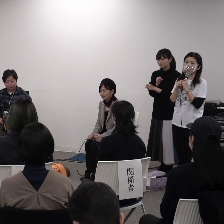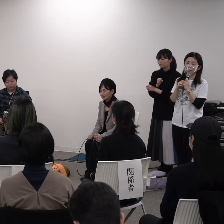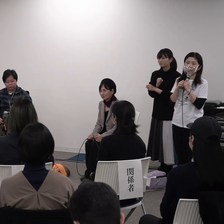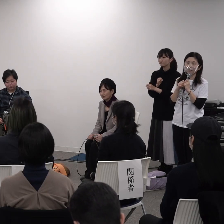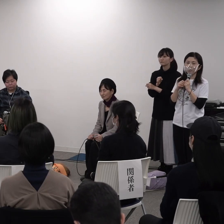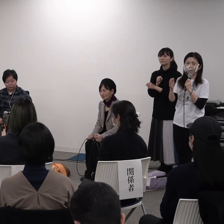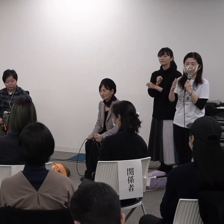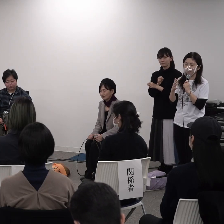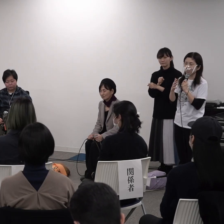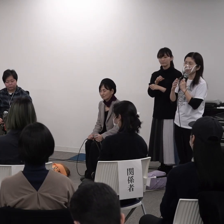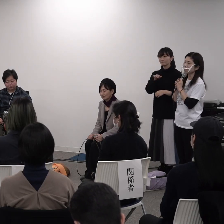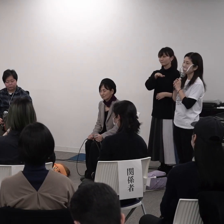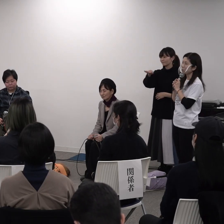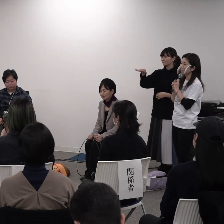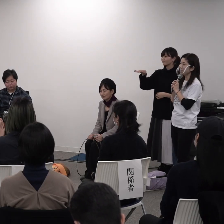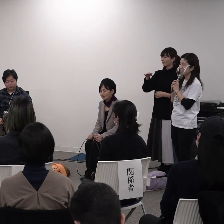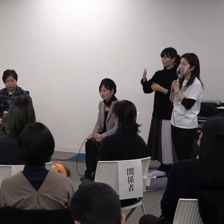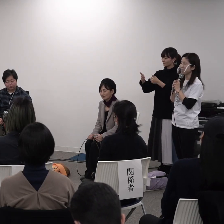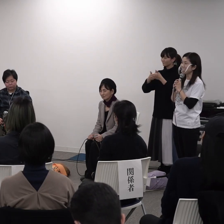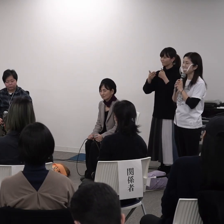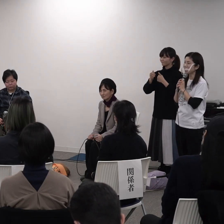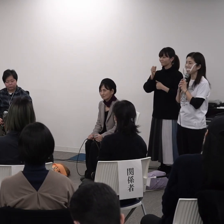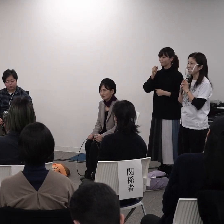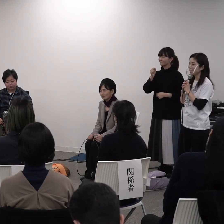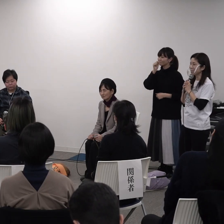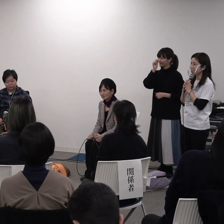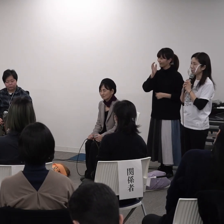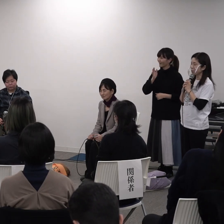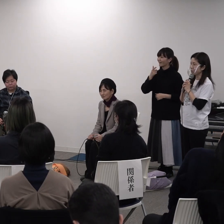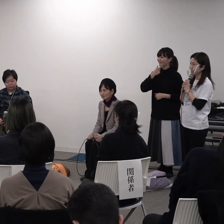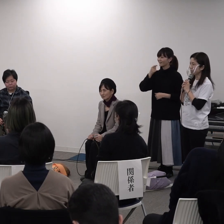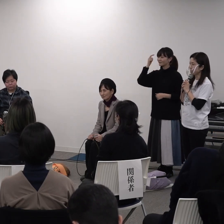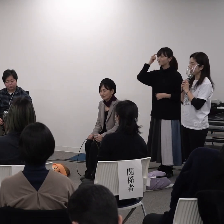皆さんには サポートをぜひしていただきたいなと思います